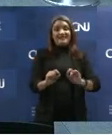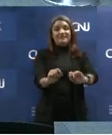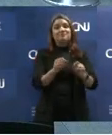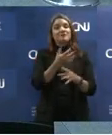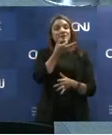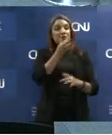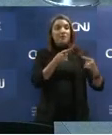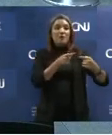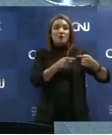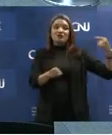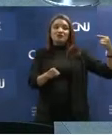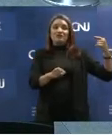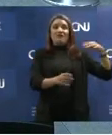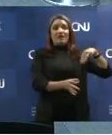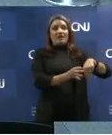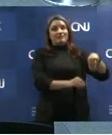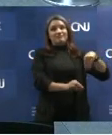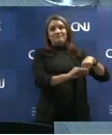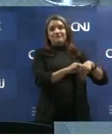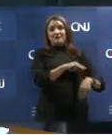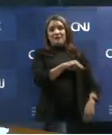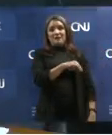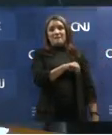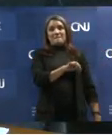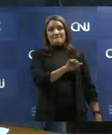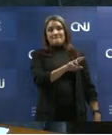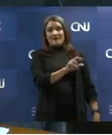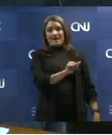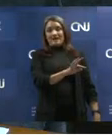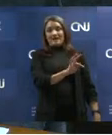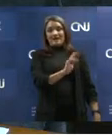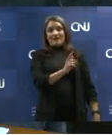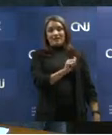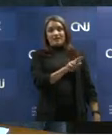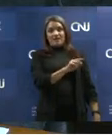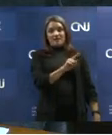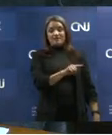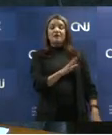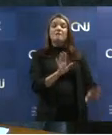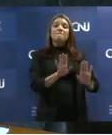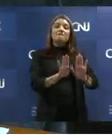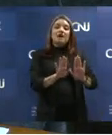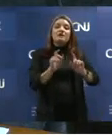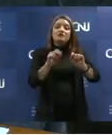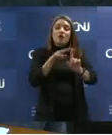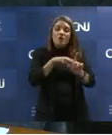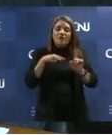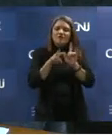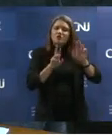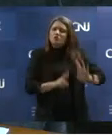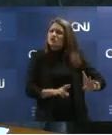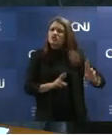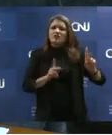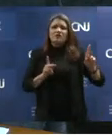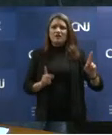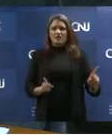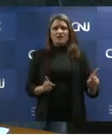mas apenas por um aspecto, um olhar diferenciado e não necessariamente por não reconhecer diversas